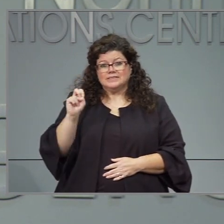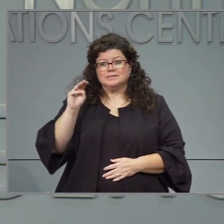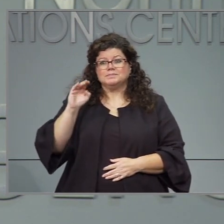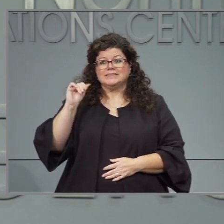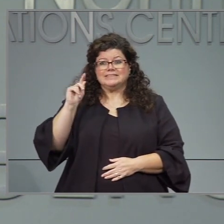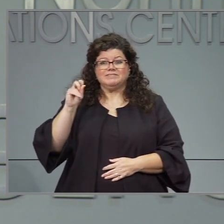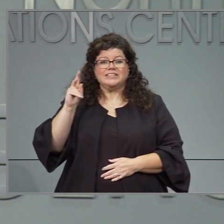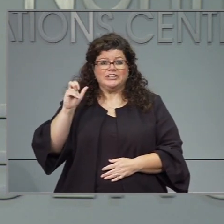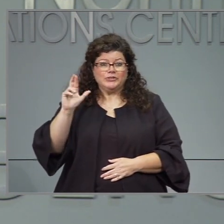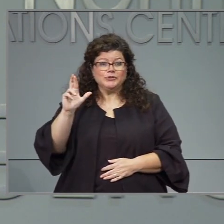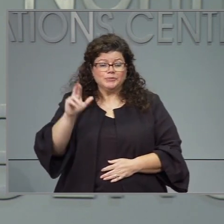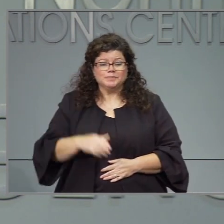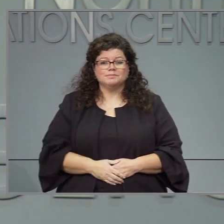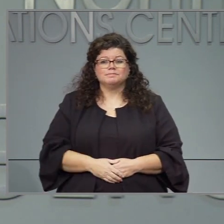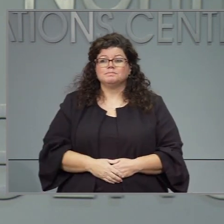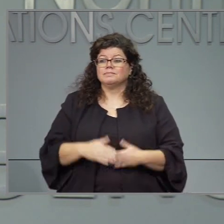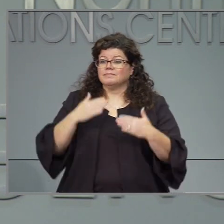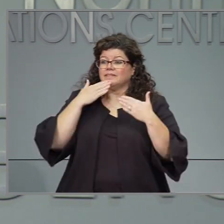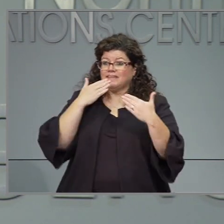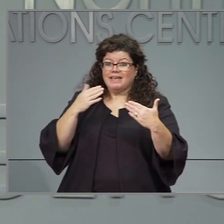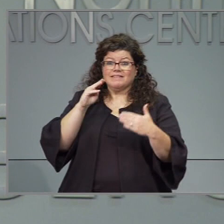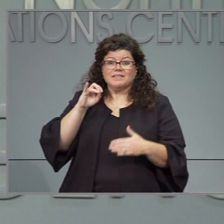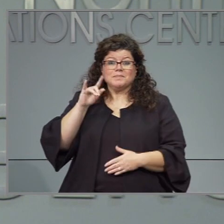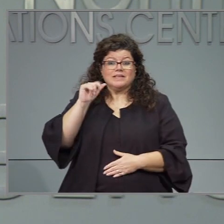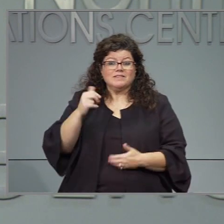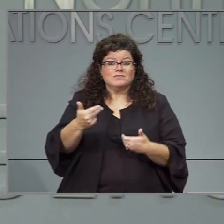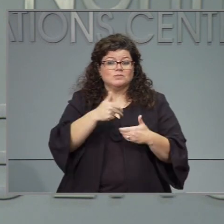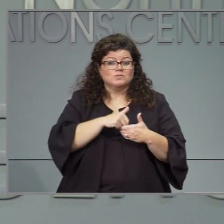español. Gracias a los medios por estar aquí con nosotros y